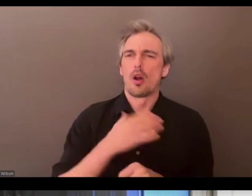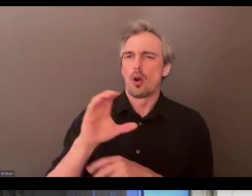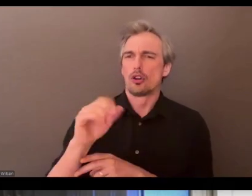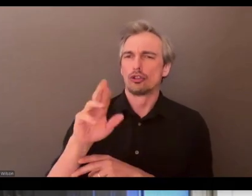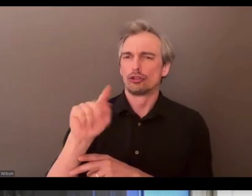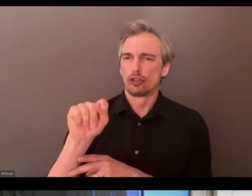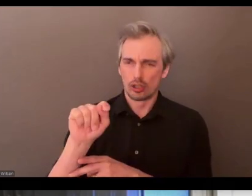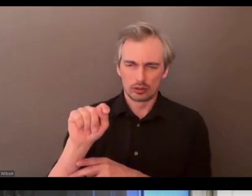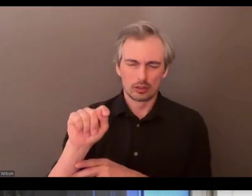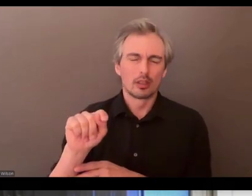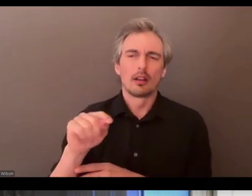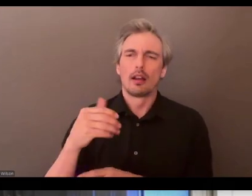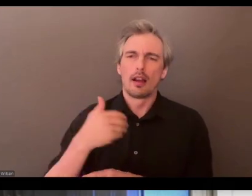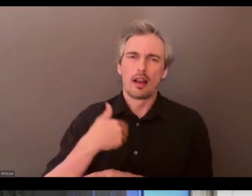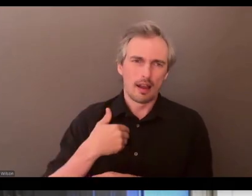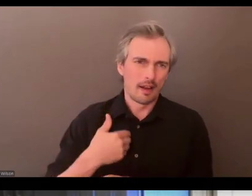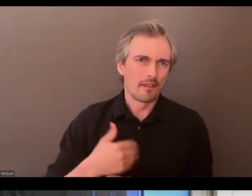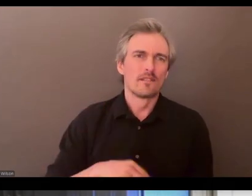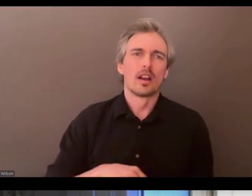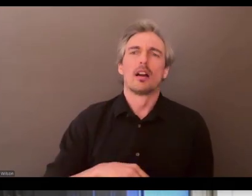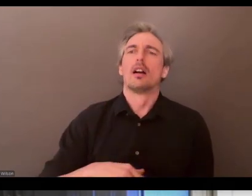色だけで情報を伝えることはできません。